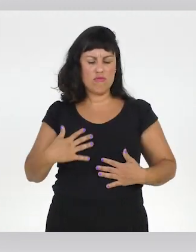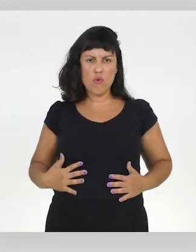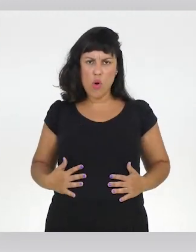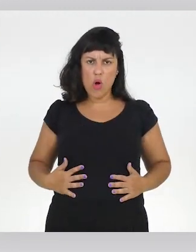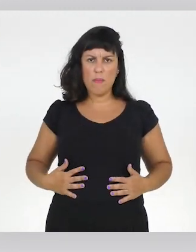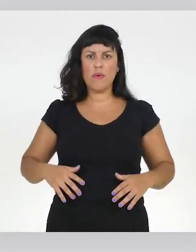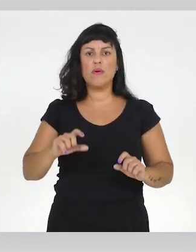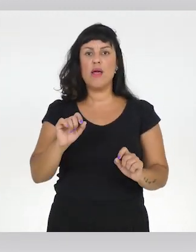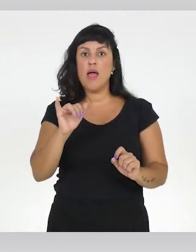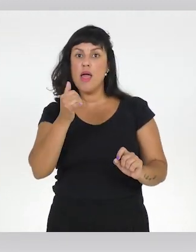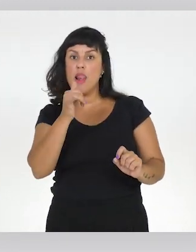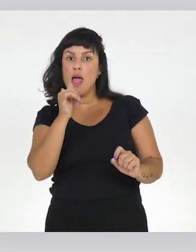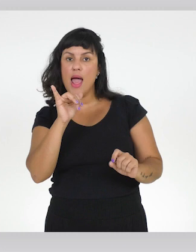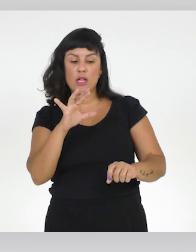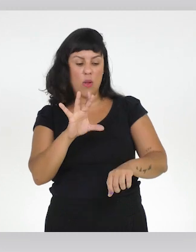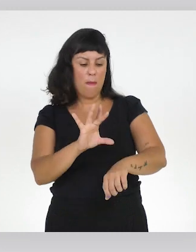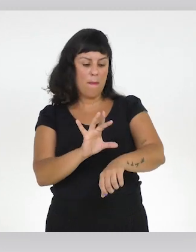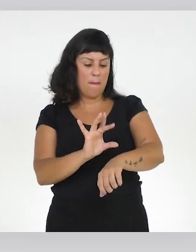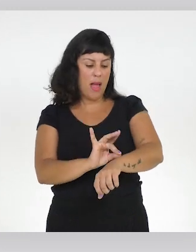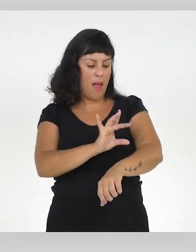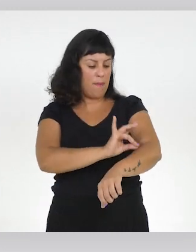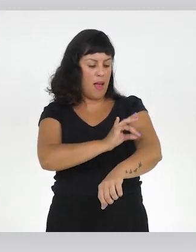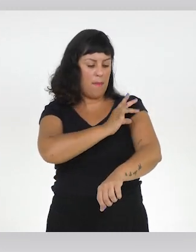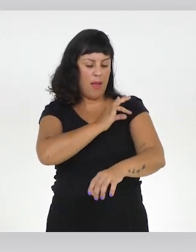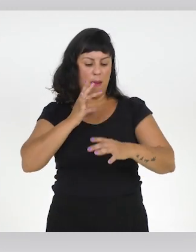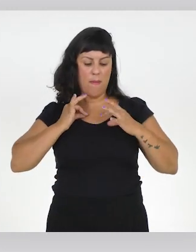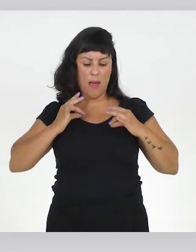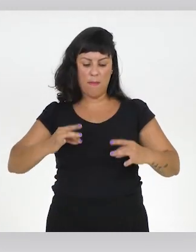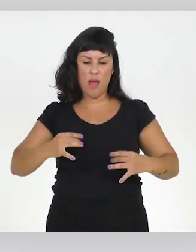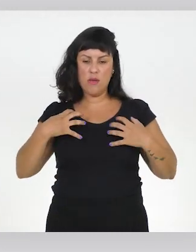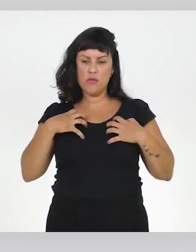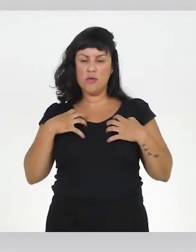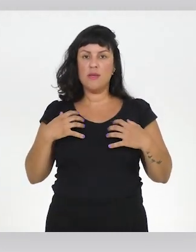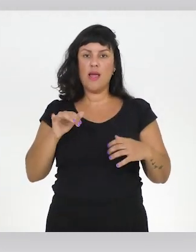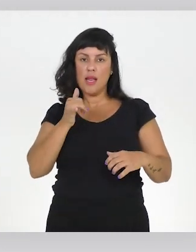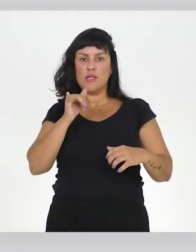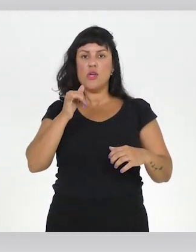e também para melhorar a cicatrização tecidual. Como a gente escolhe